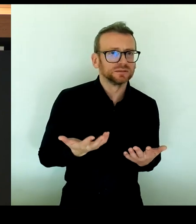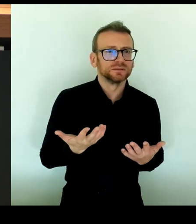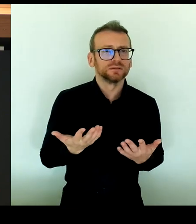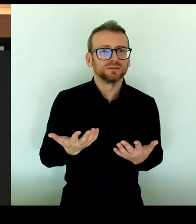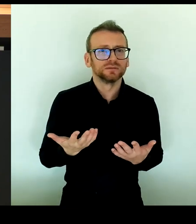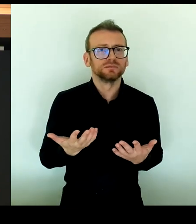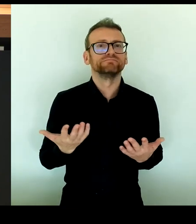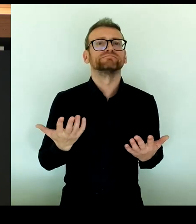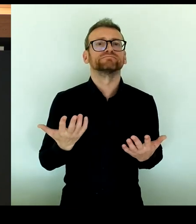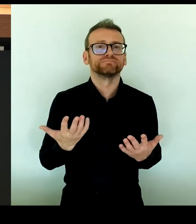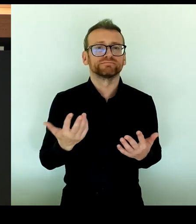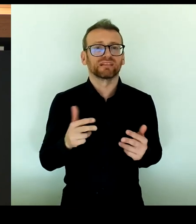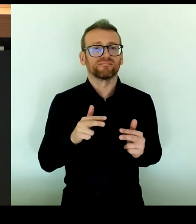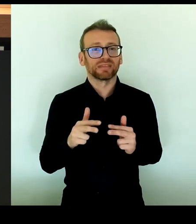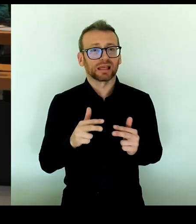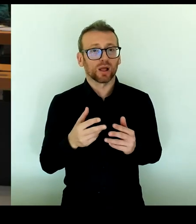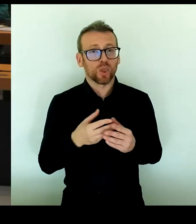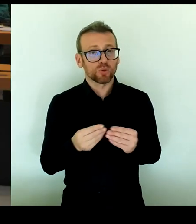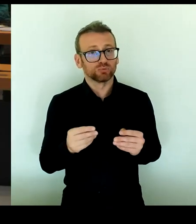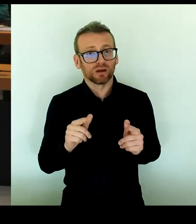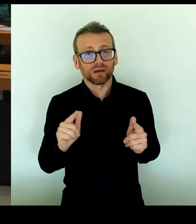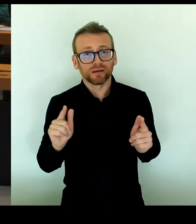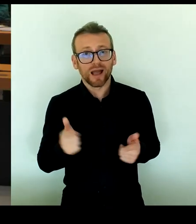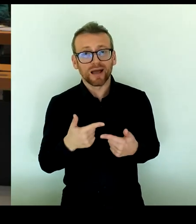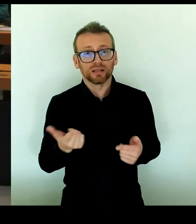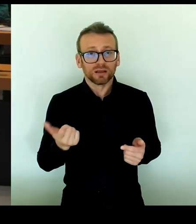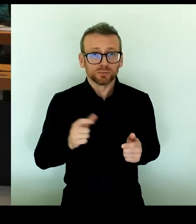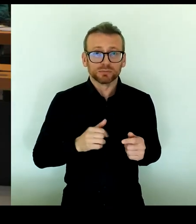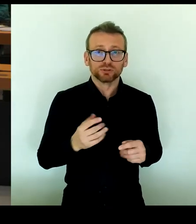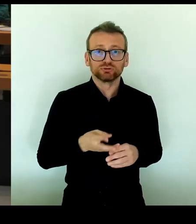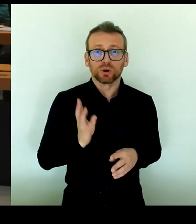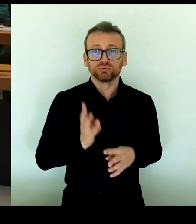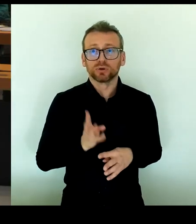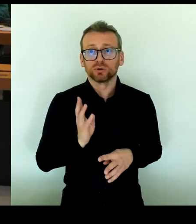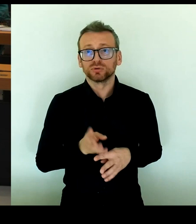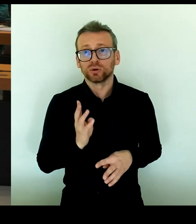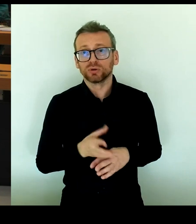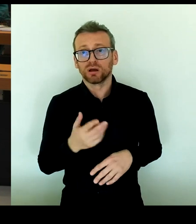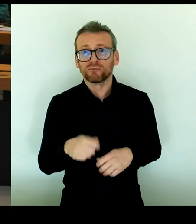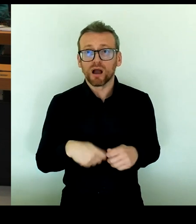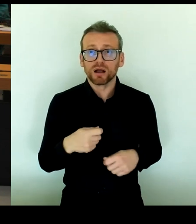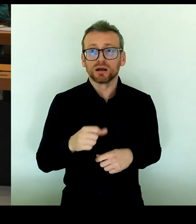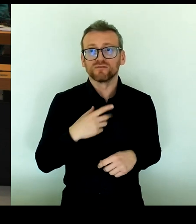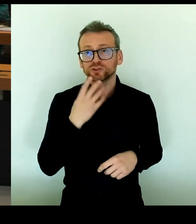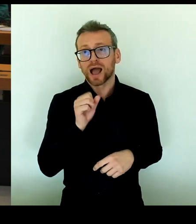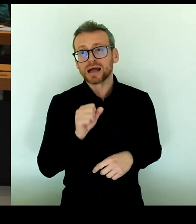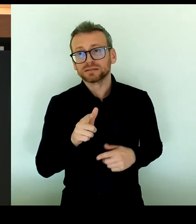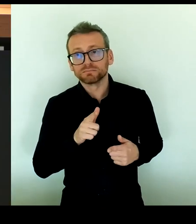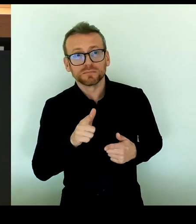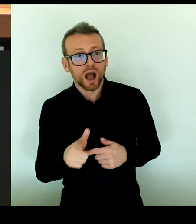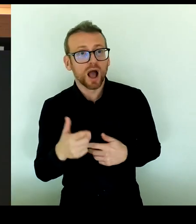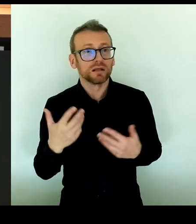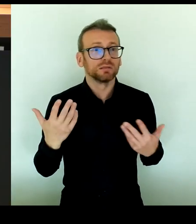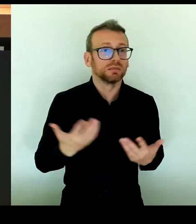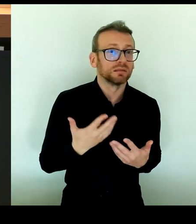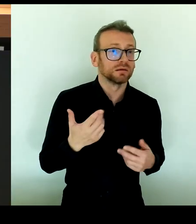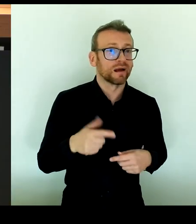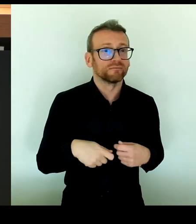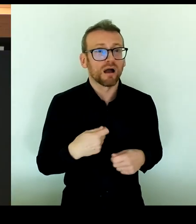Entweder Fahrrad oder Auto. Das ist genau der falsche Ansatz. Für diese Stadt für Berlin. (Beifall) Wir müssen Dinge zusammen denken, und dafür